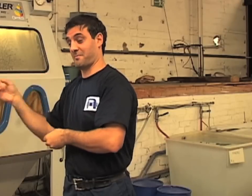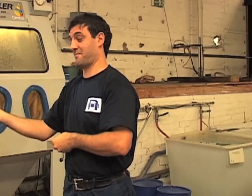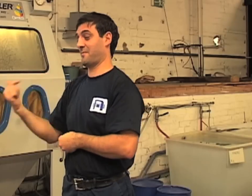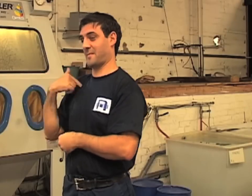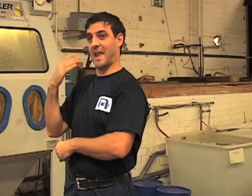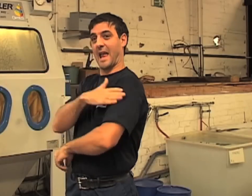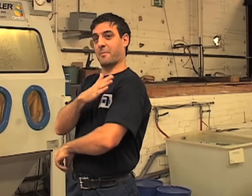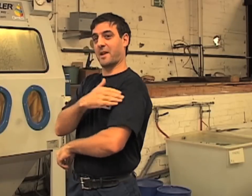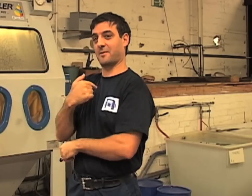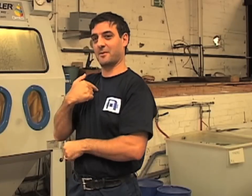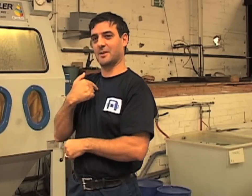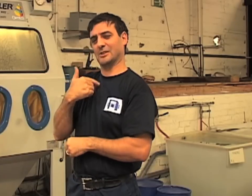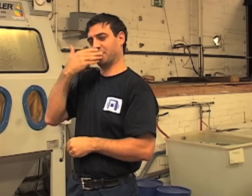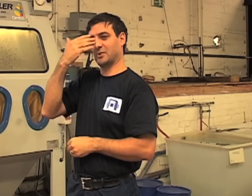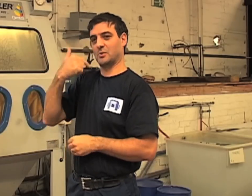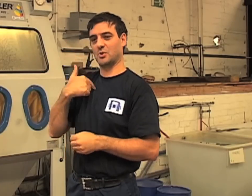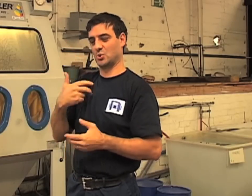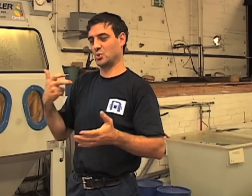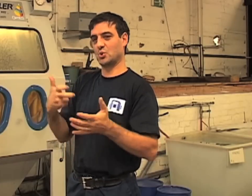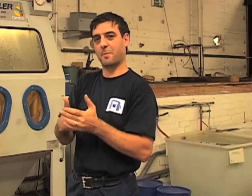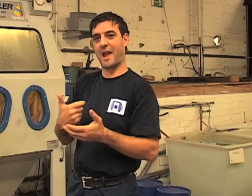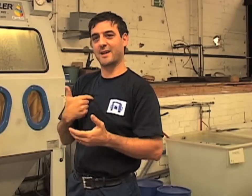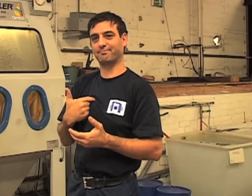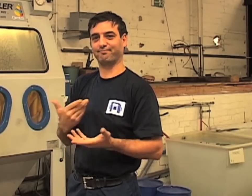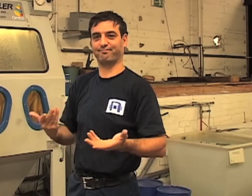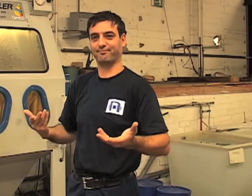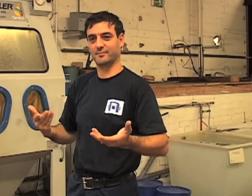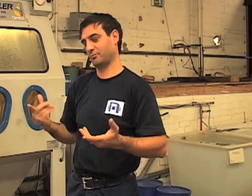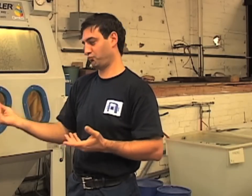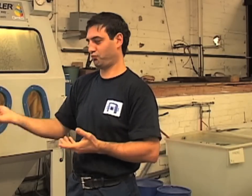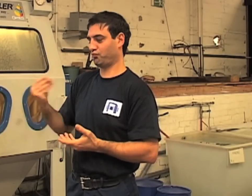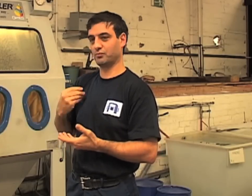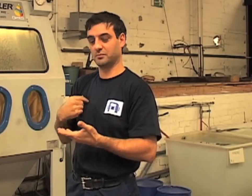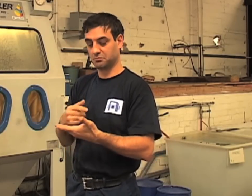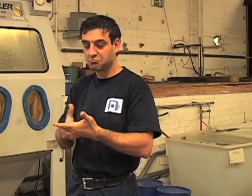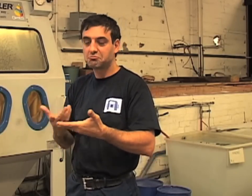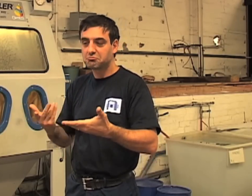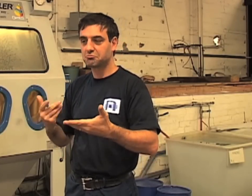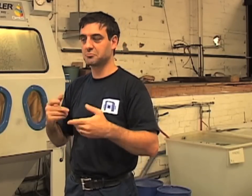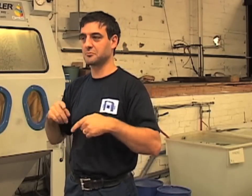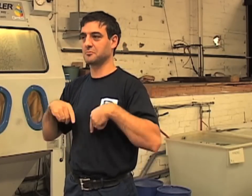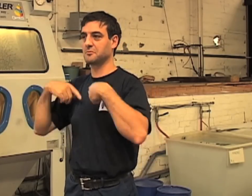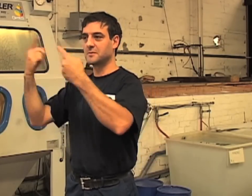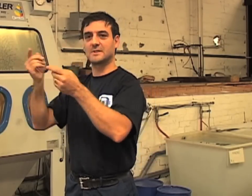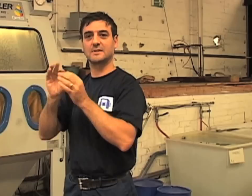Je me suis dit : "Pourquoi pas?" Et je me suis rendu auprès d'une conseillère emploi pour rédiger mon CV et l'envoyer.